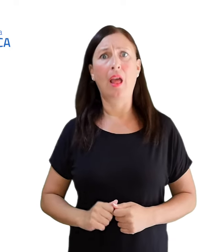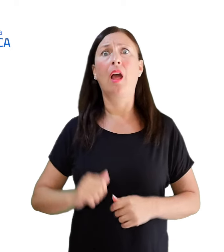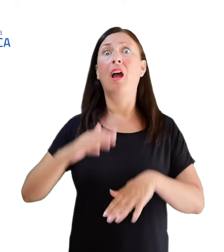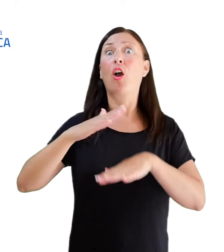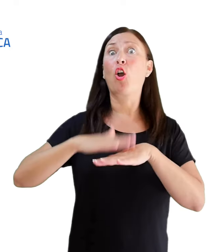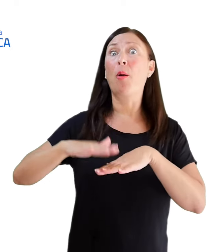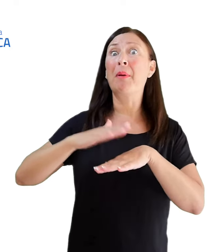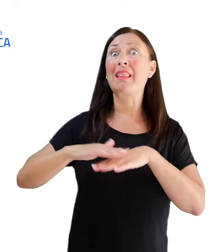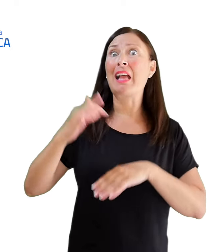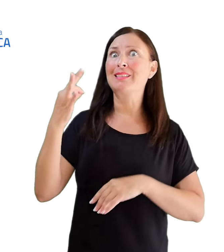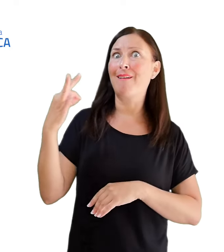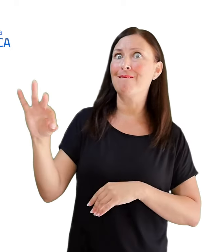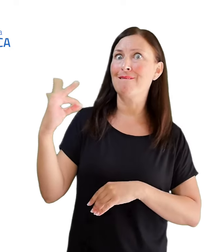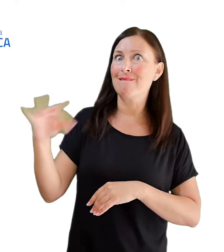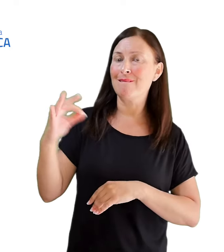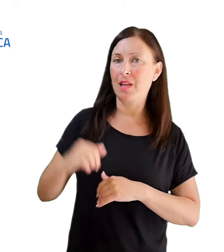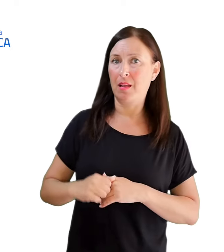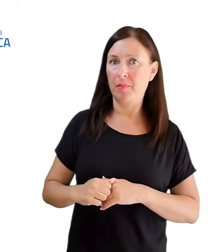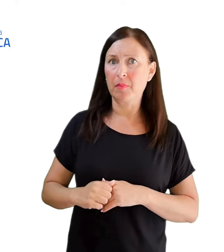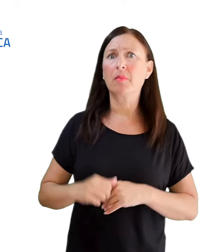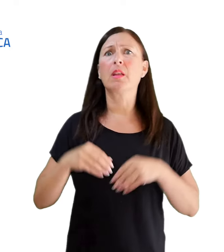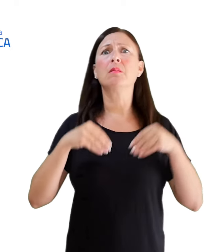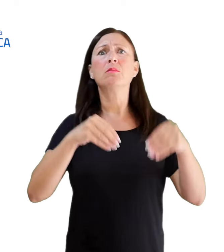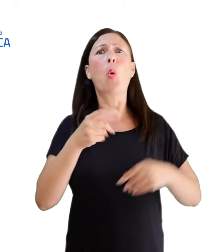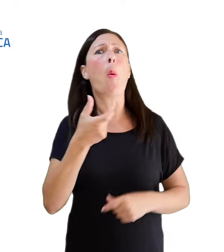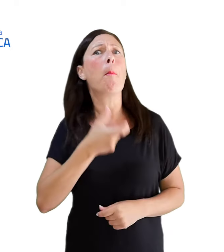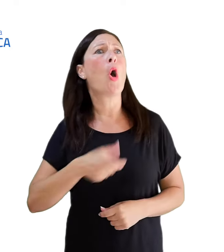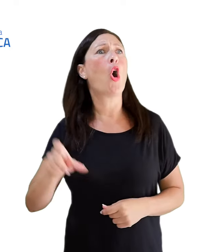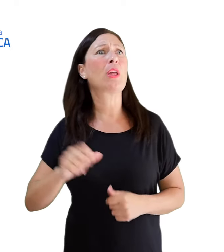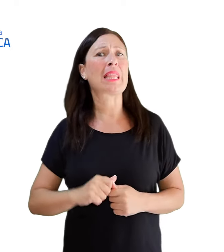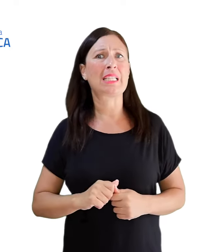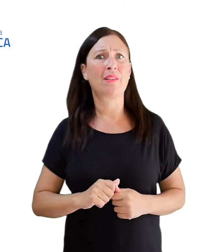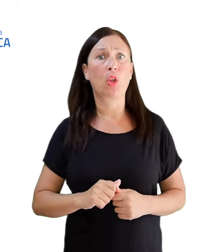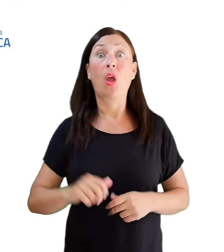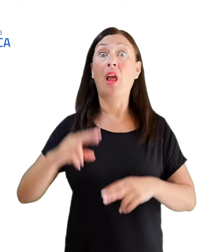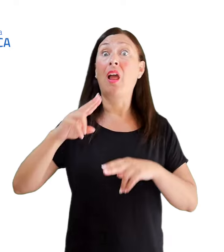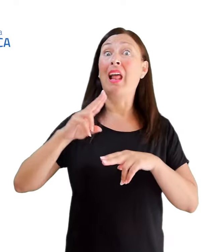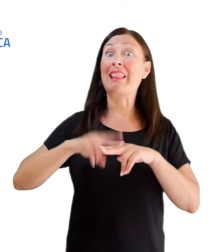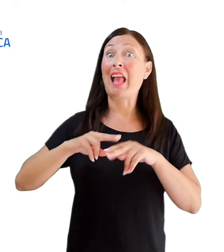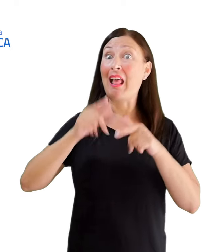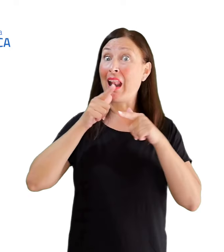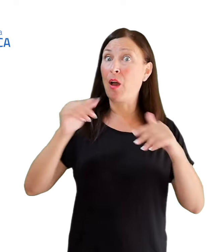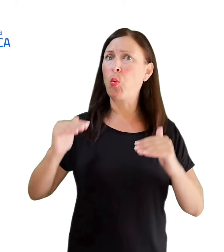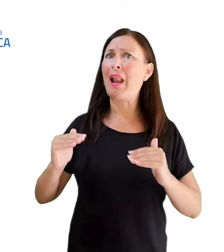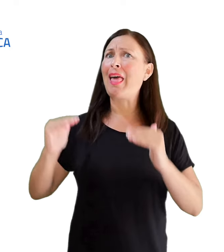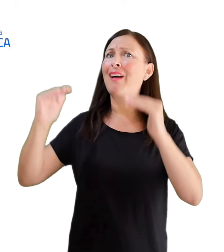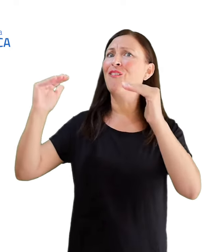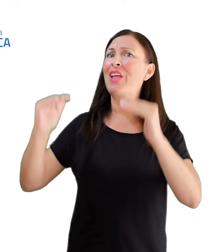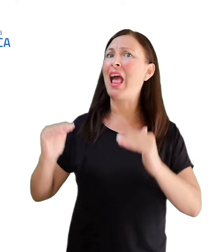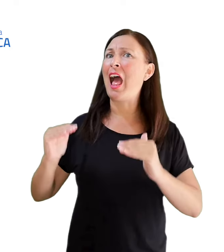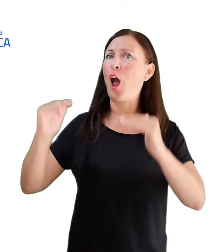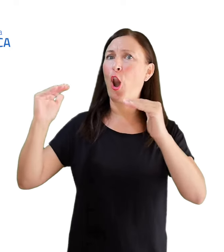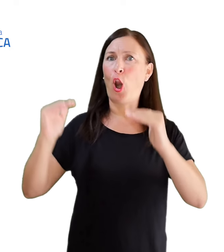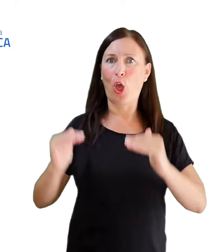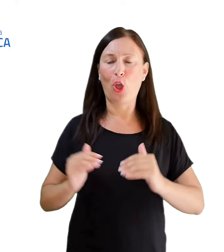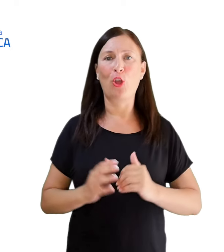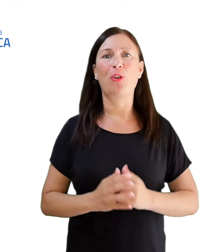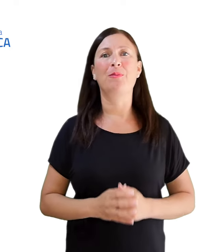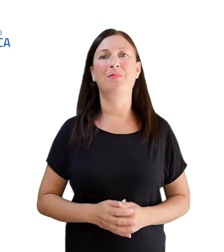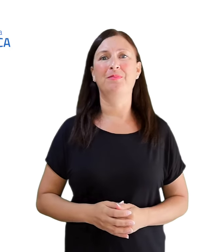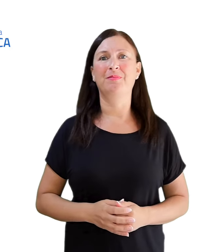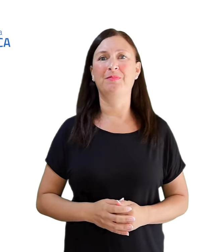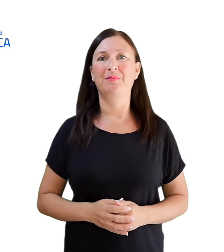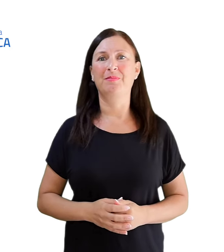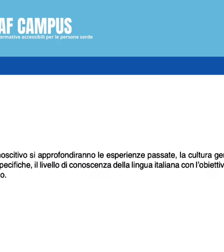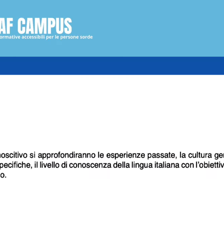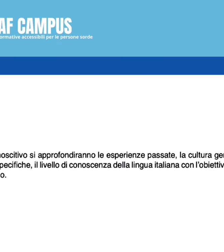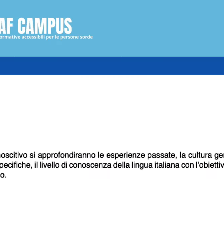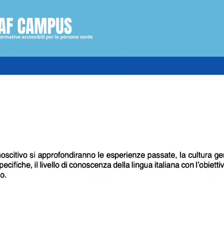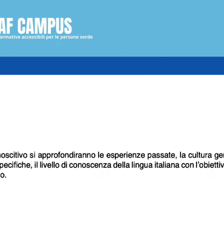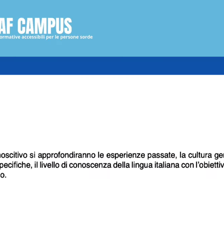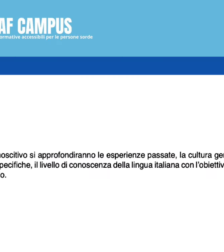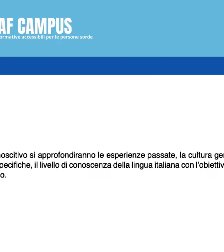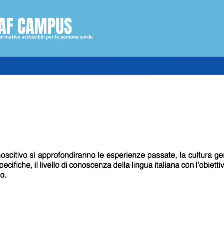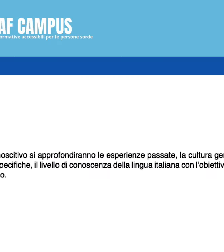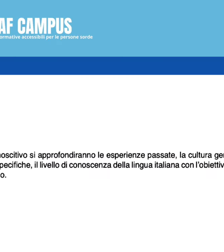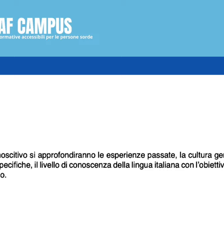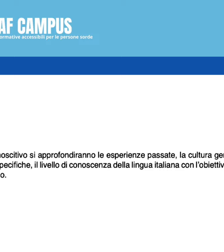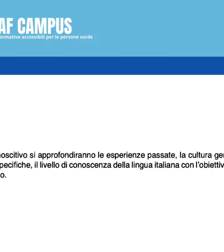competenze specifiche e motivo per la partecipazione al corso